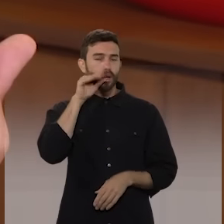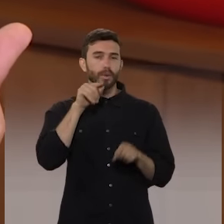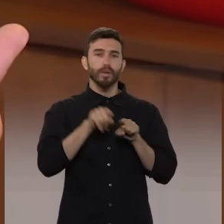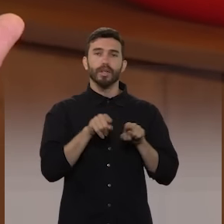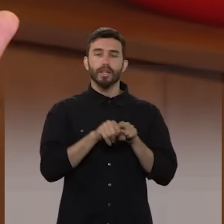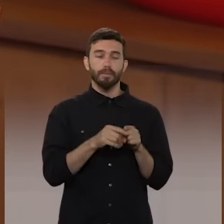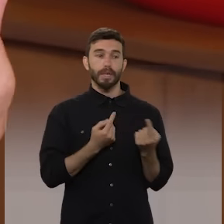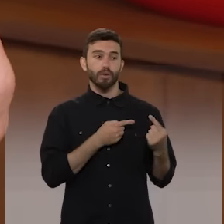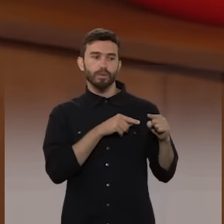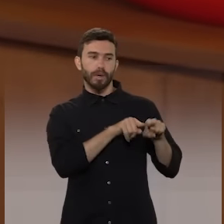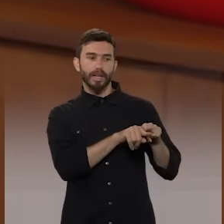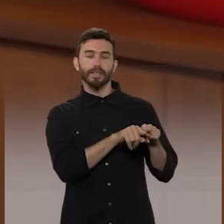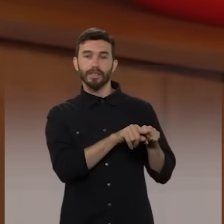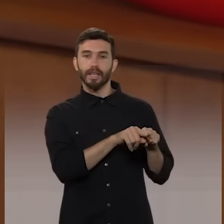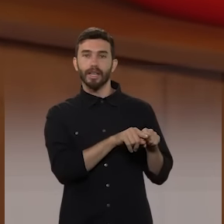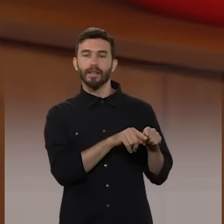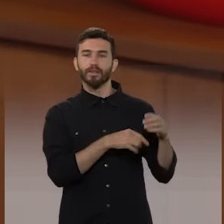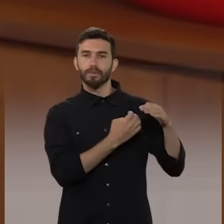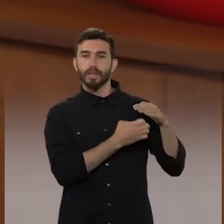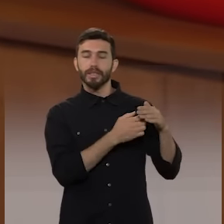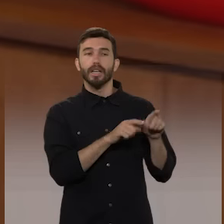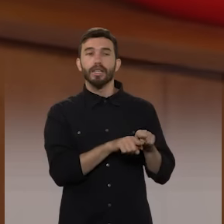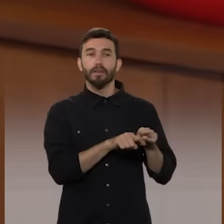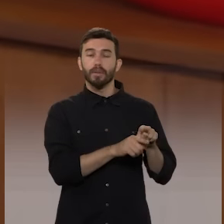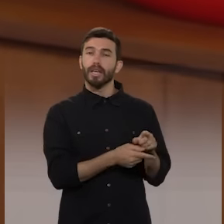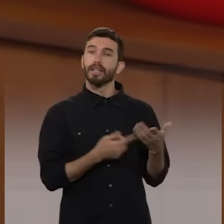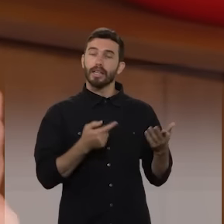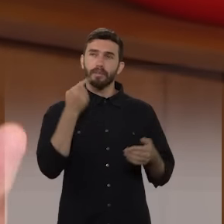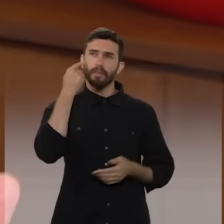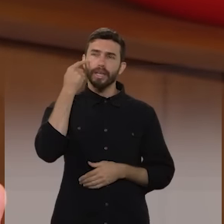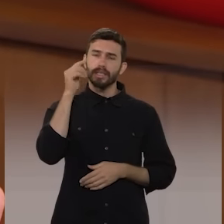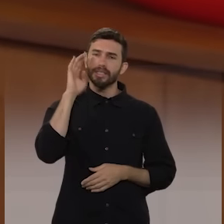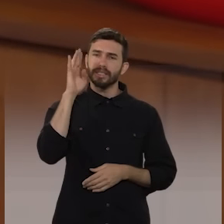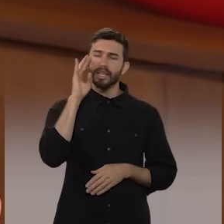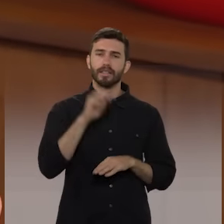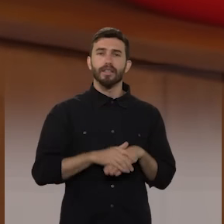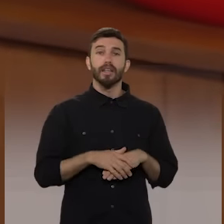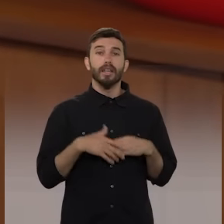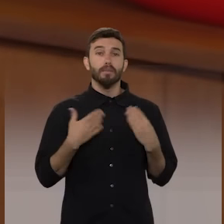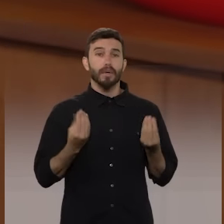cultura e não usem somente nos seus negócios, mas que usem na vida para que a gente possa ter